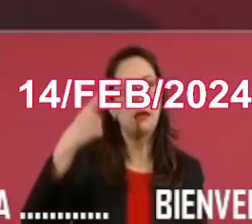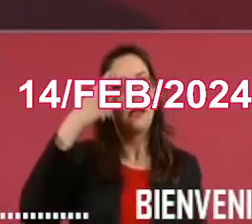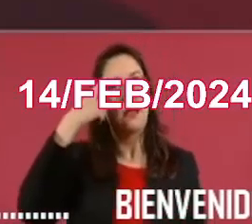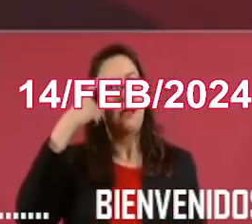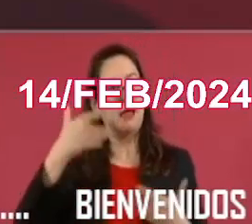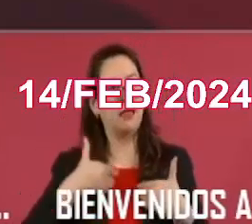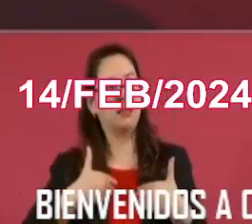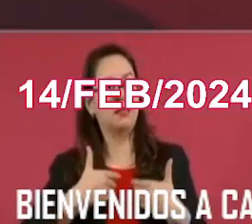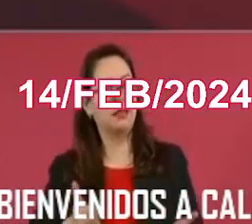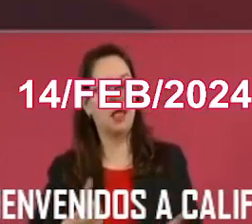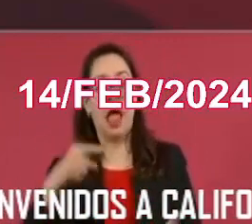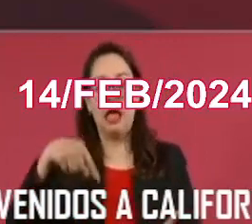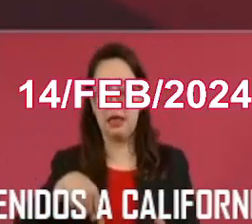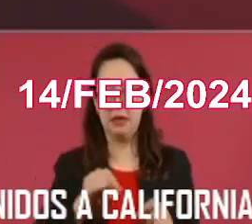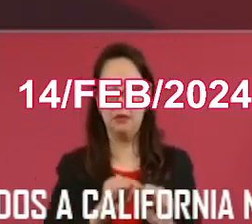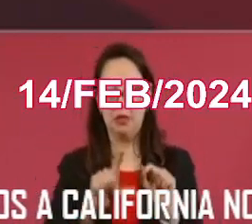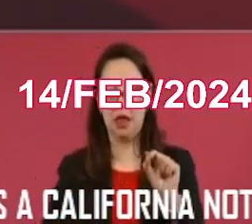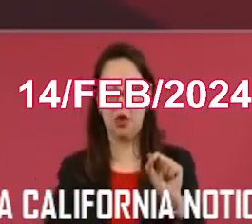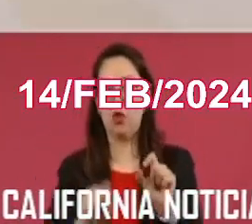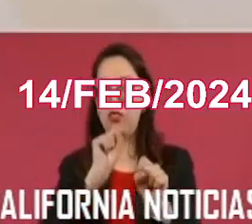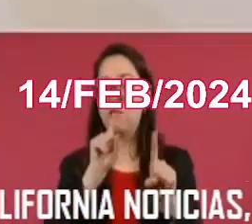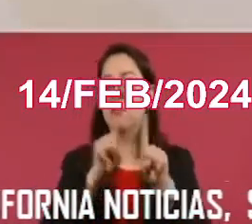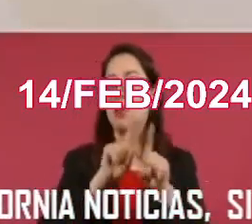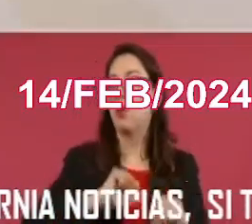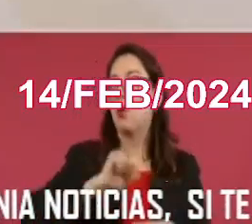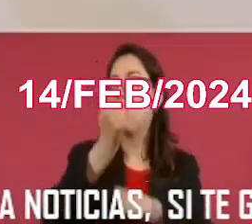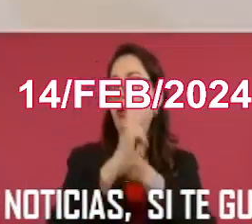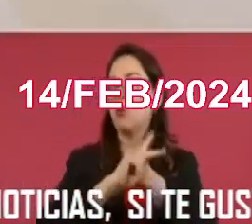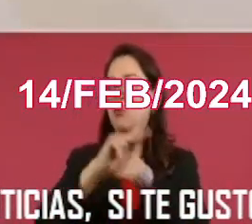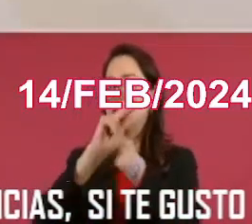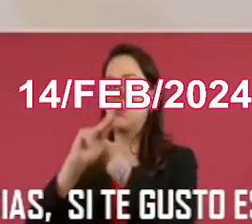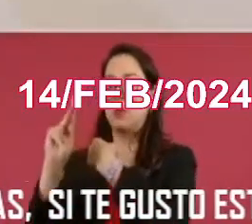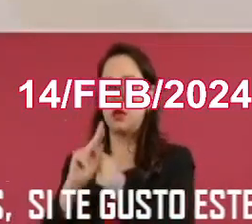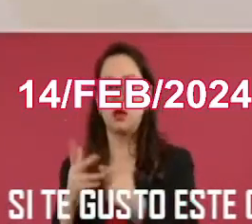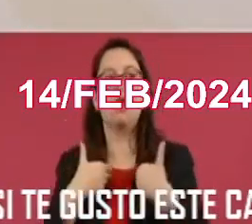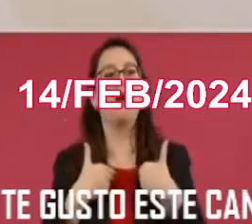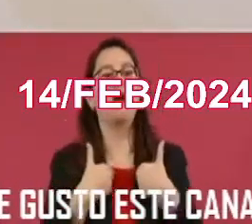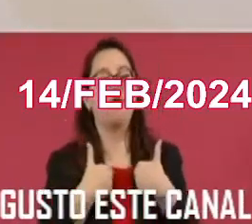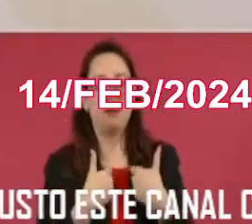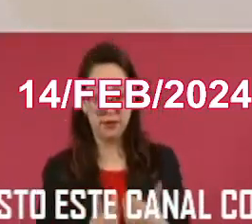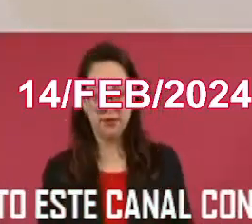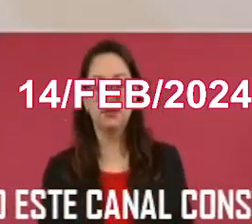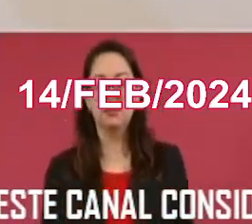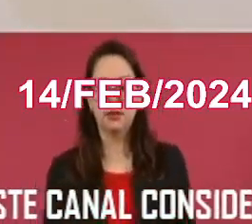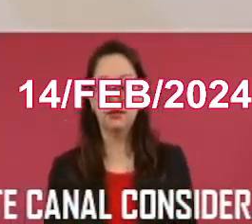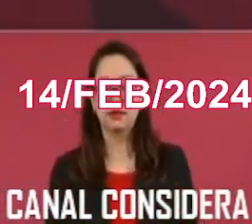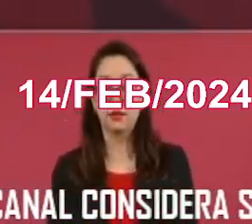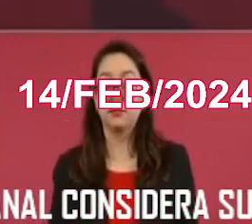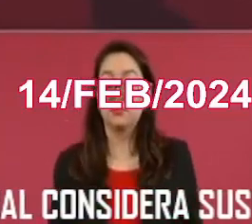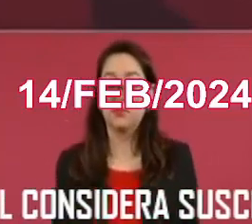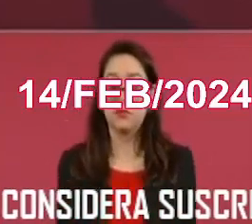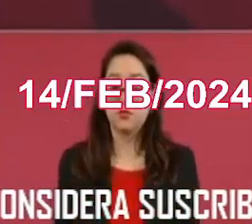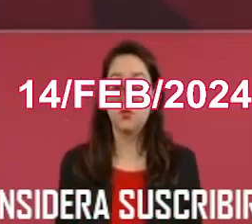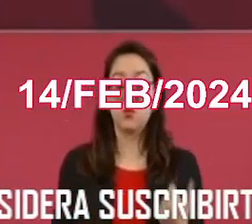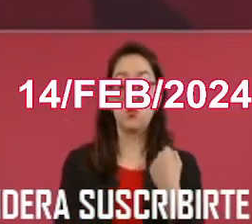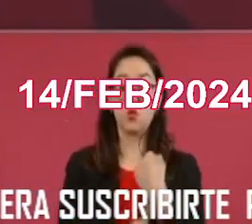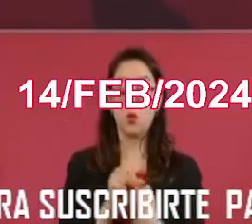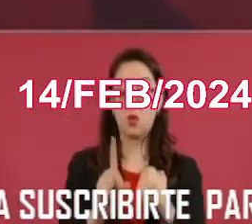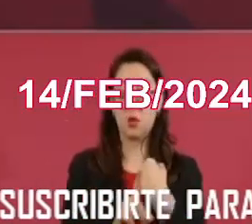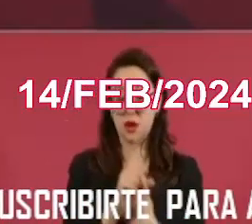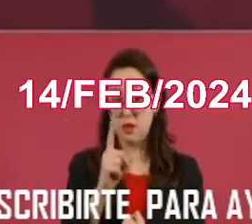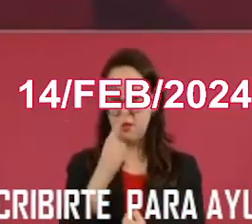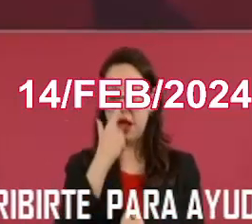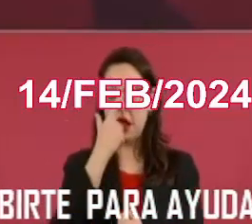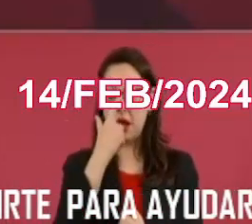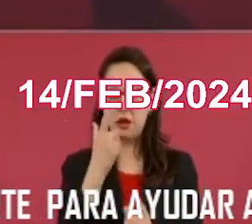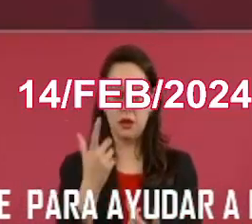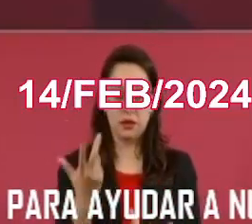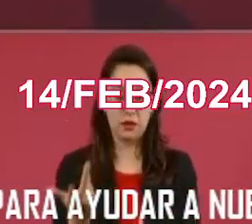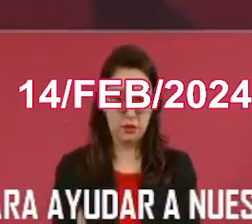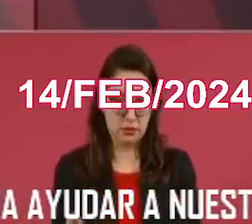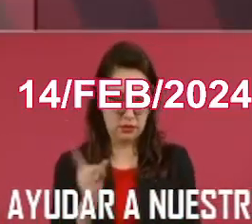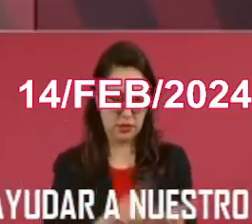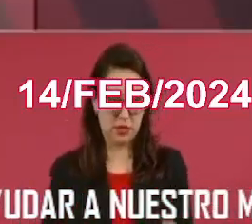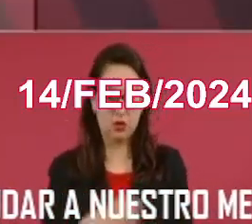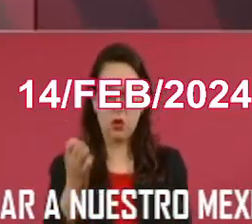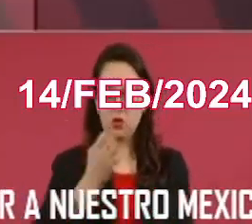mundial porque no es un asunto solo de la academia de un análisis de una